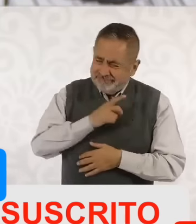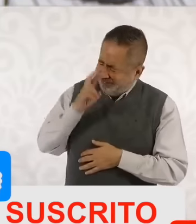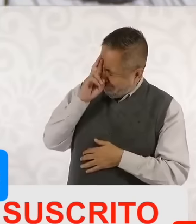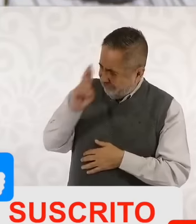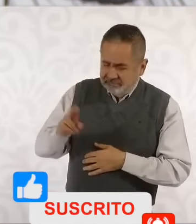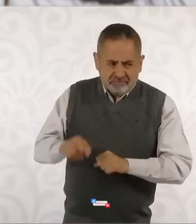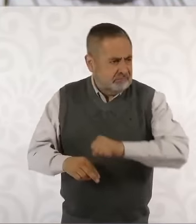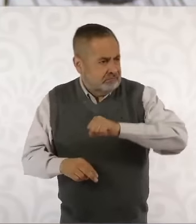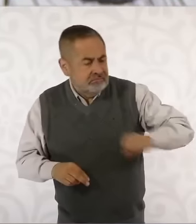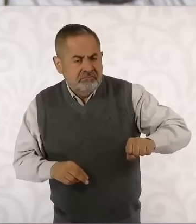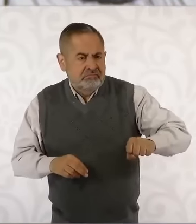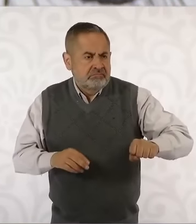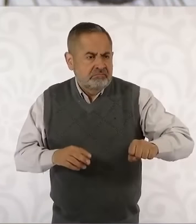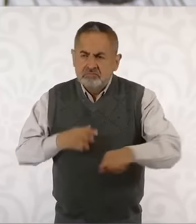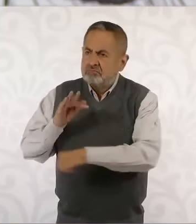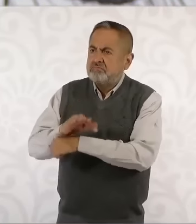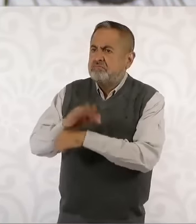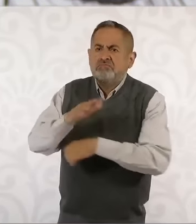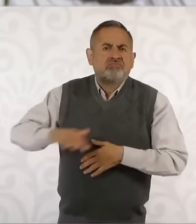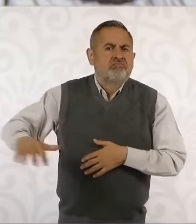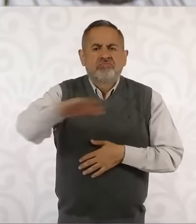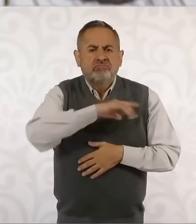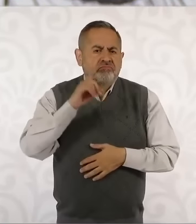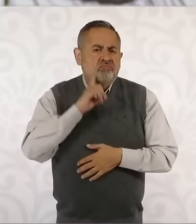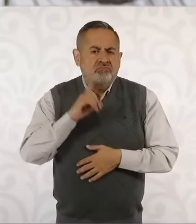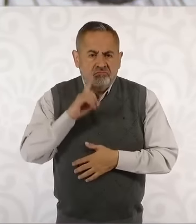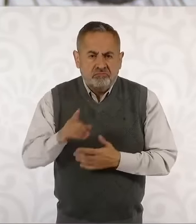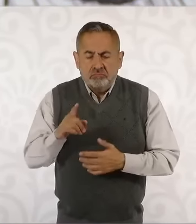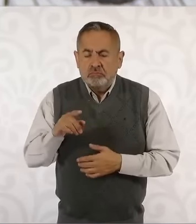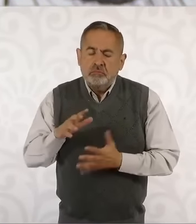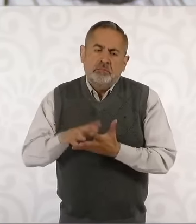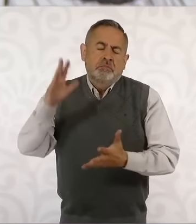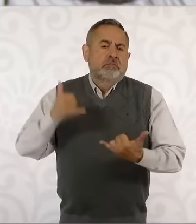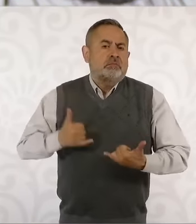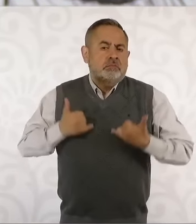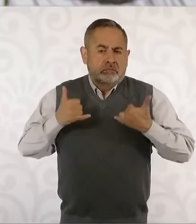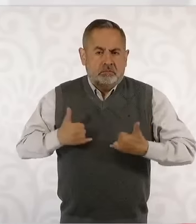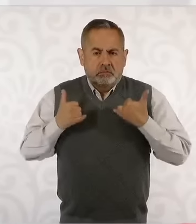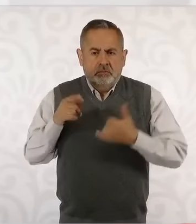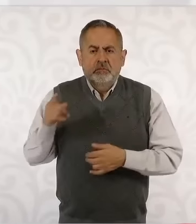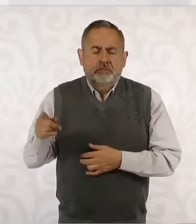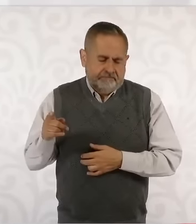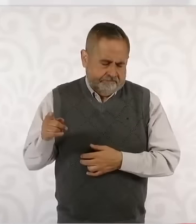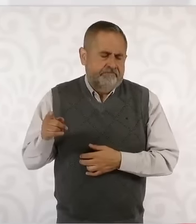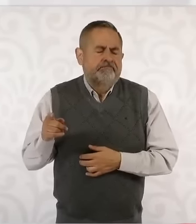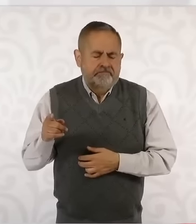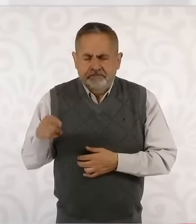de todas las mujeres mexicanas y particularmente de las jóvenes que muchas veces viven esto en las